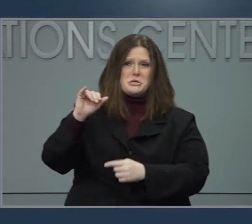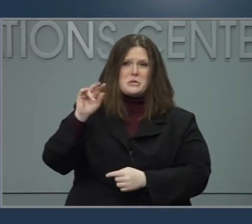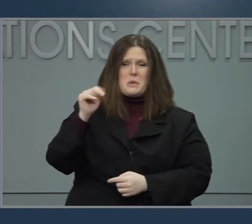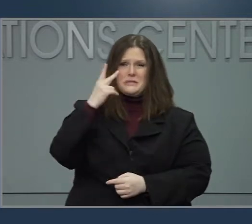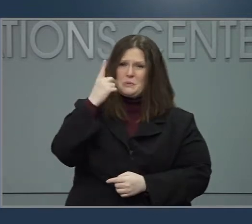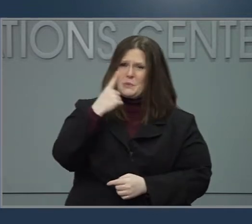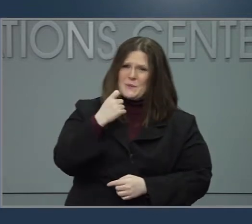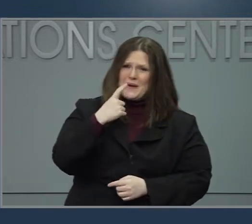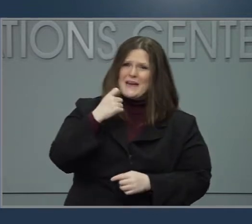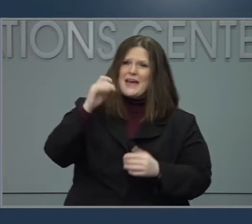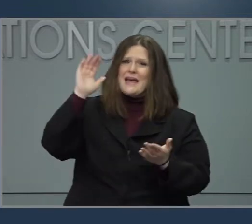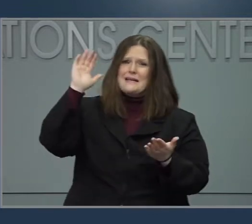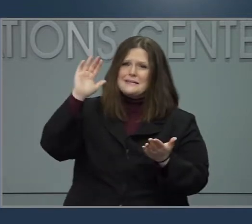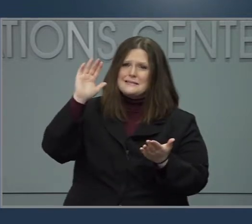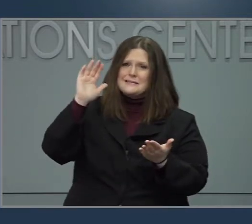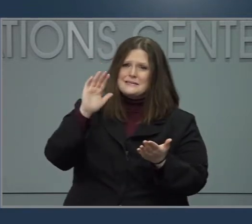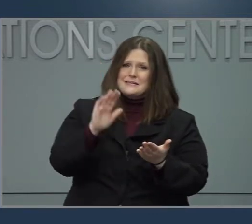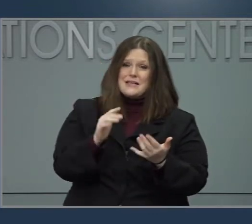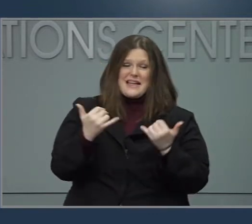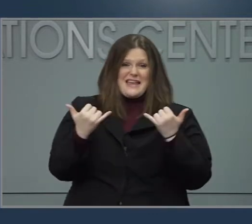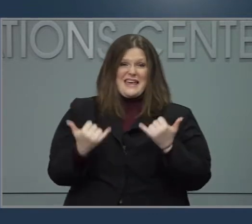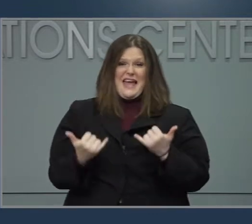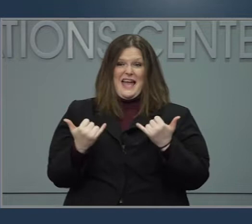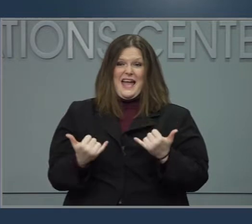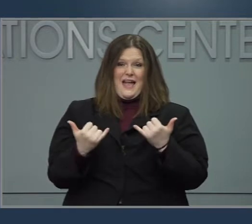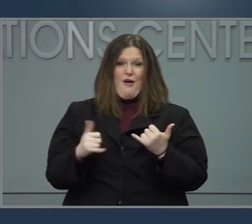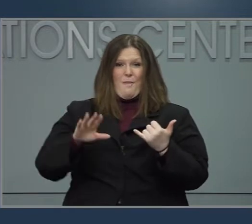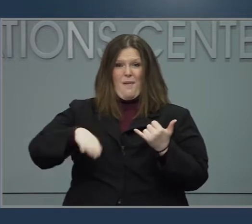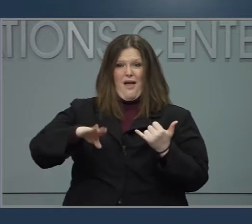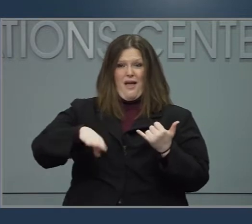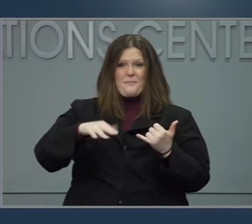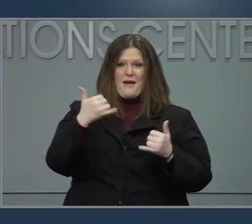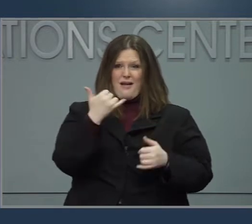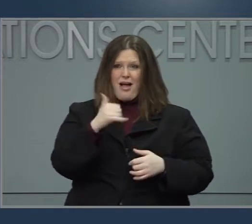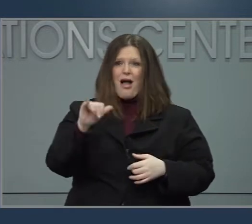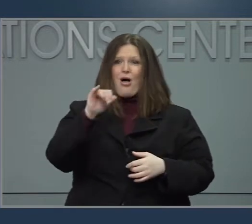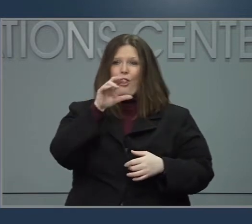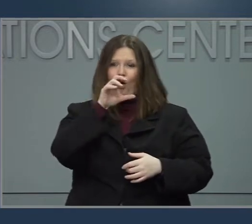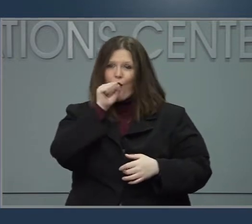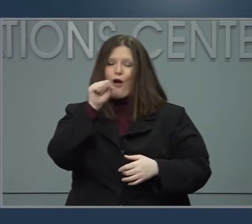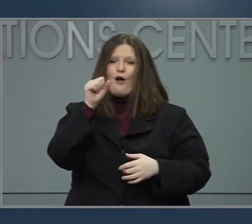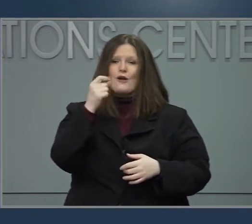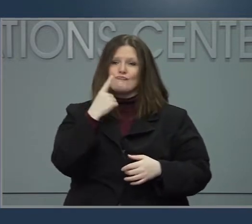alerta por condado anteriores, pueden ver que el mapa muestra menos condados en rojo, desde